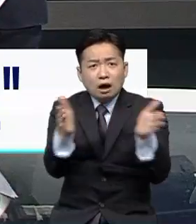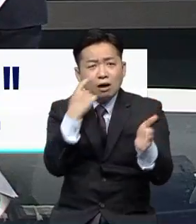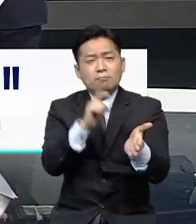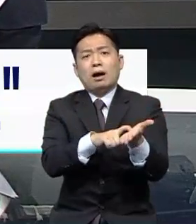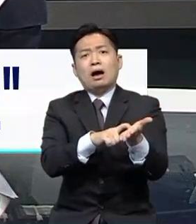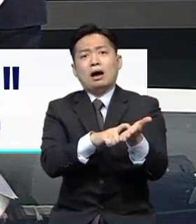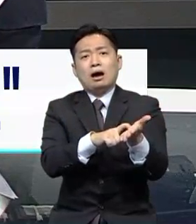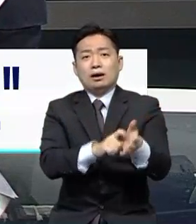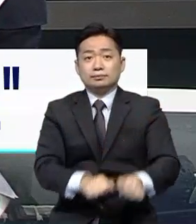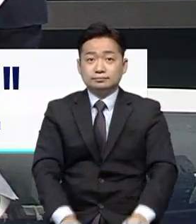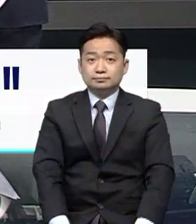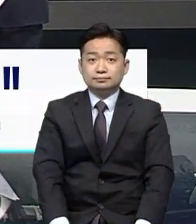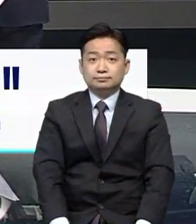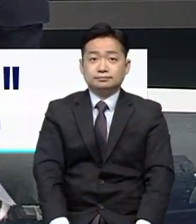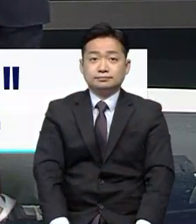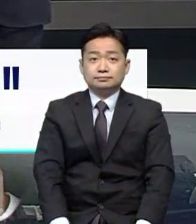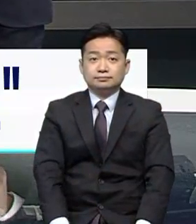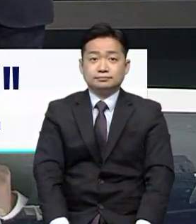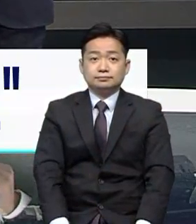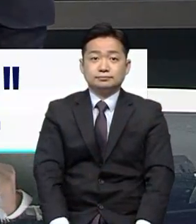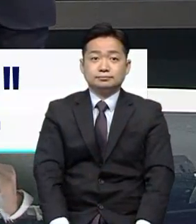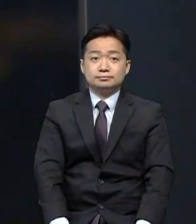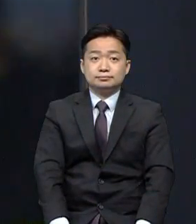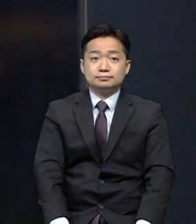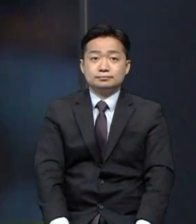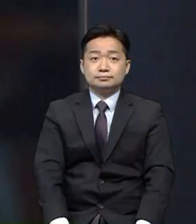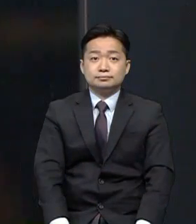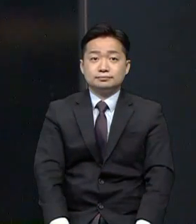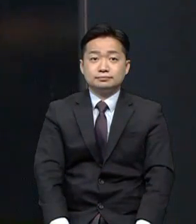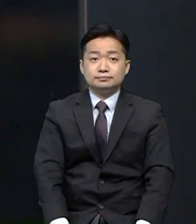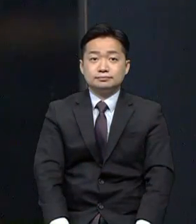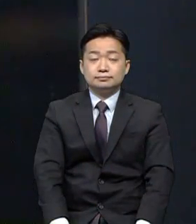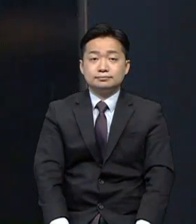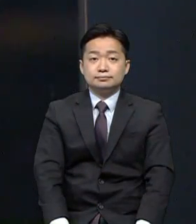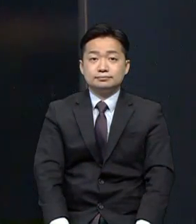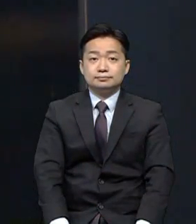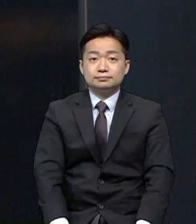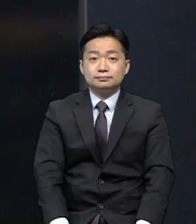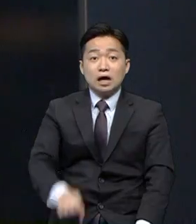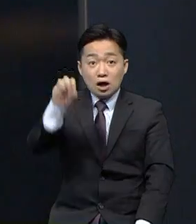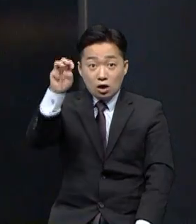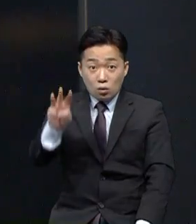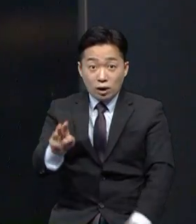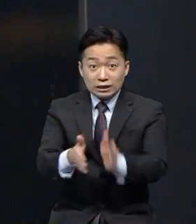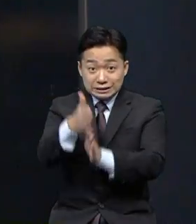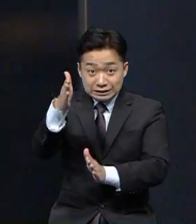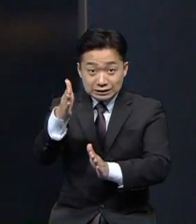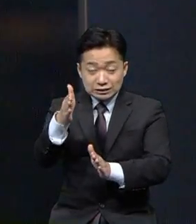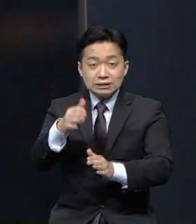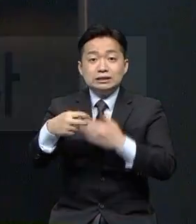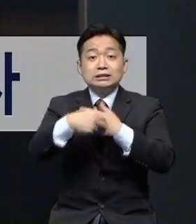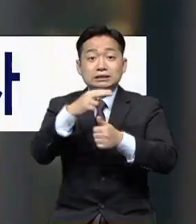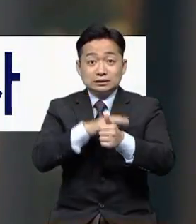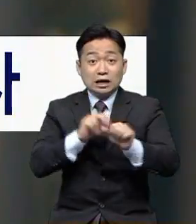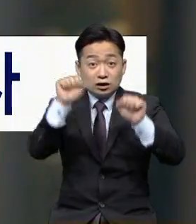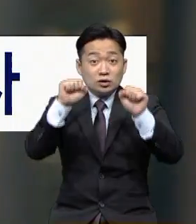걸렸습니다. 의사는 환자 진료 후 증상이 시작됐는데도 환자를 진료했던 것으로 드러났습니다.